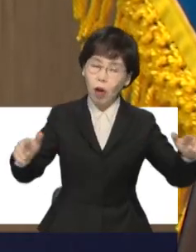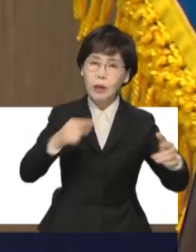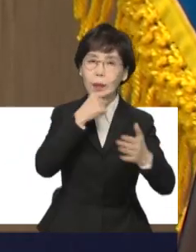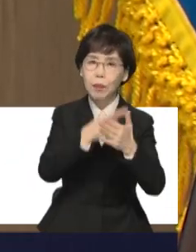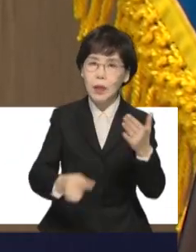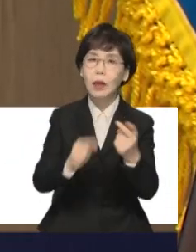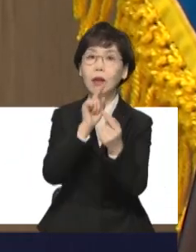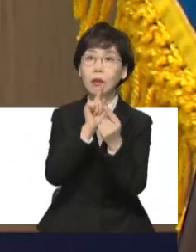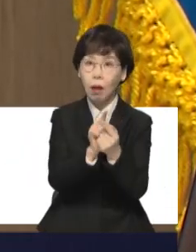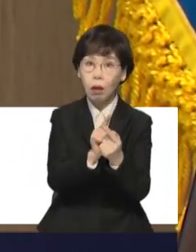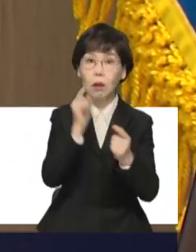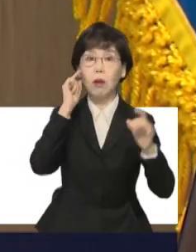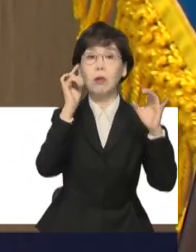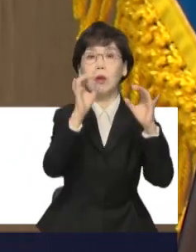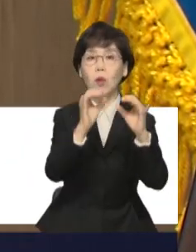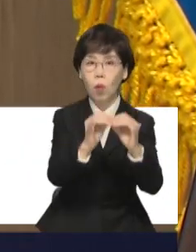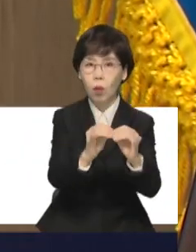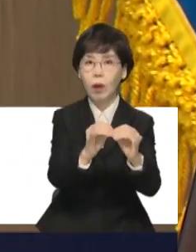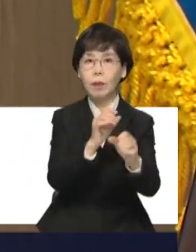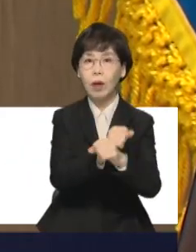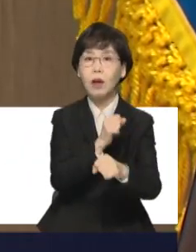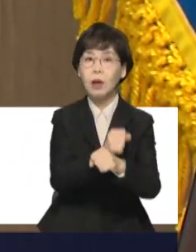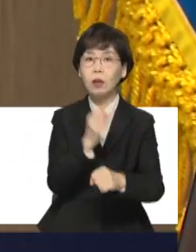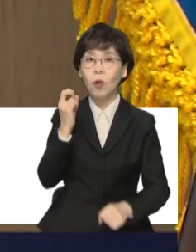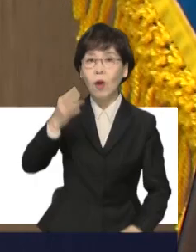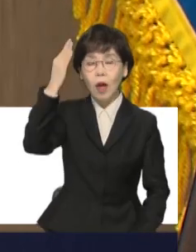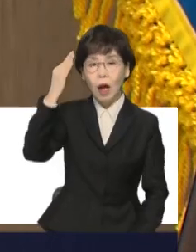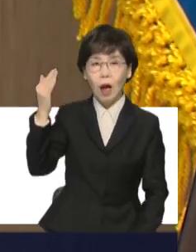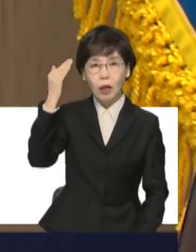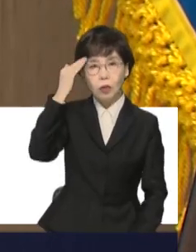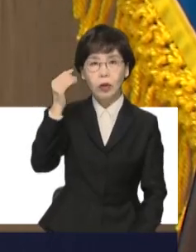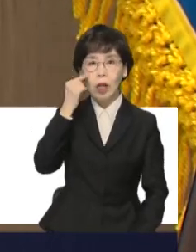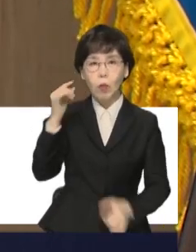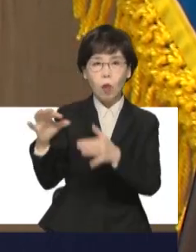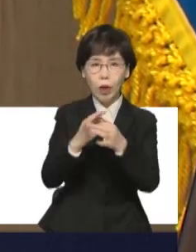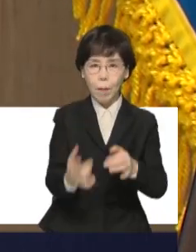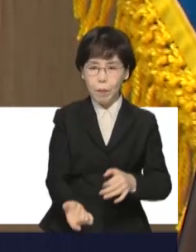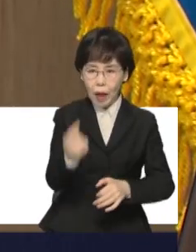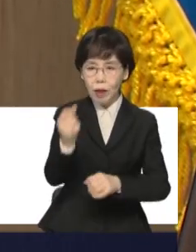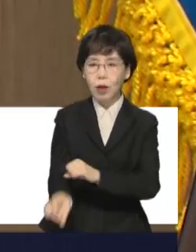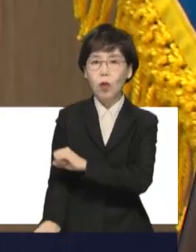피해를 입었다는 점에 공감하고 한일 관계를 조속히 회복시켜나가기로